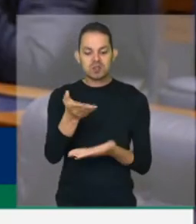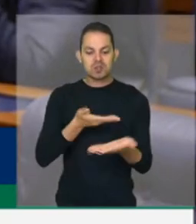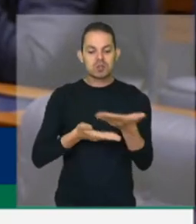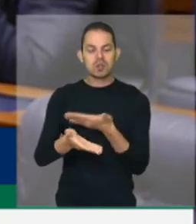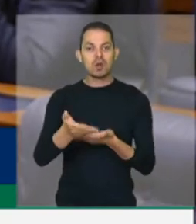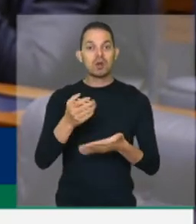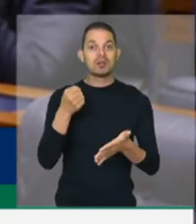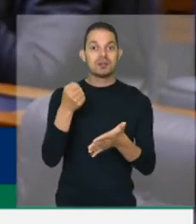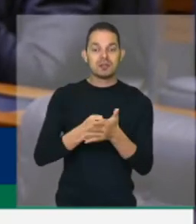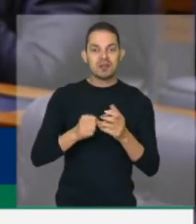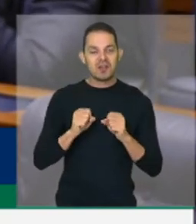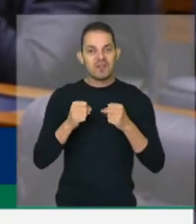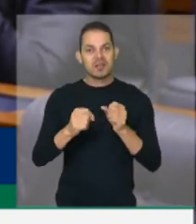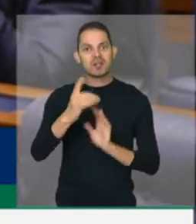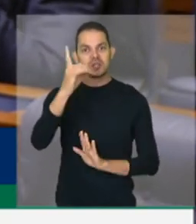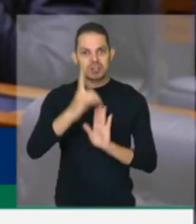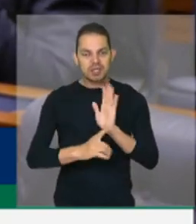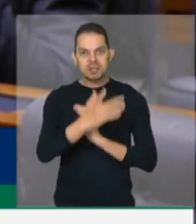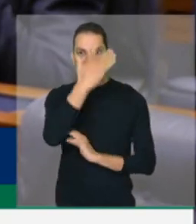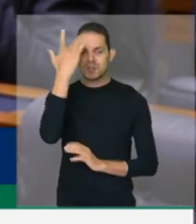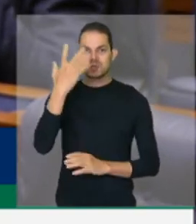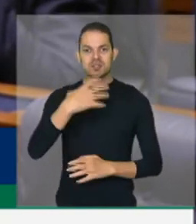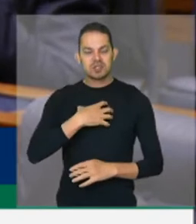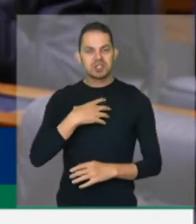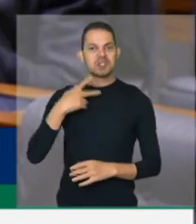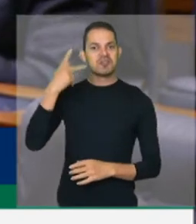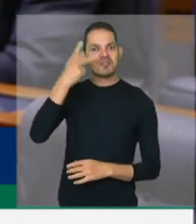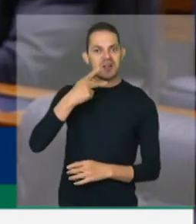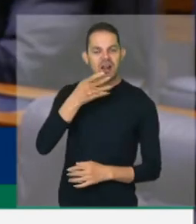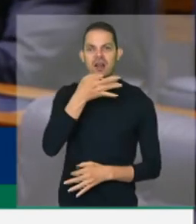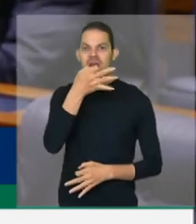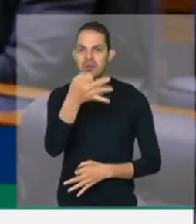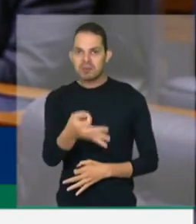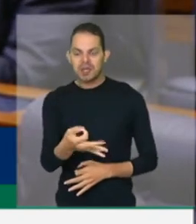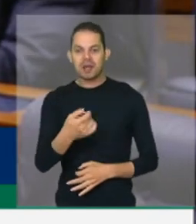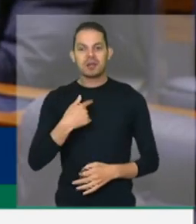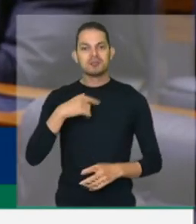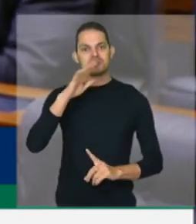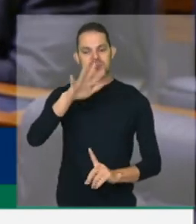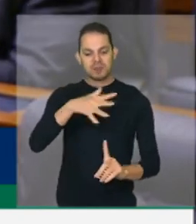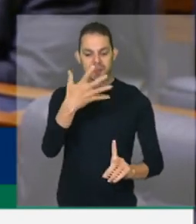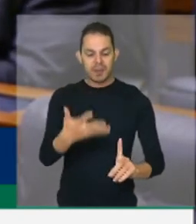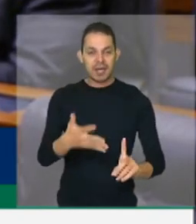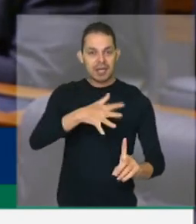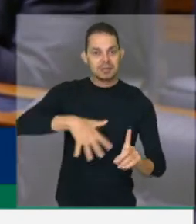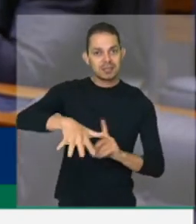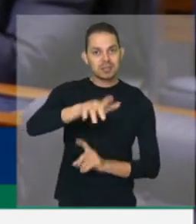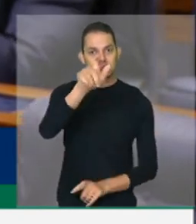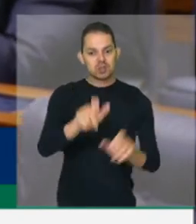O DIREITO DAS PESSOAS DIZEREM, FALAREM E OPINAREM, ENTÃO QUALQUER DEFENSORA DA DEMOCRACIA TENHO QUE DEFENDER FICA AQUI A MINHA HOMENAGEM AOS JORNALISTAS, SEJAM ELES